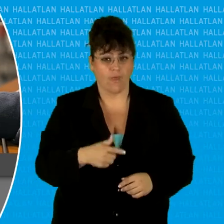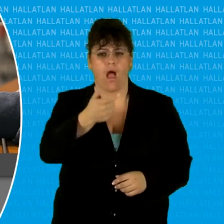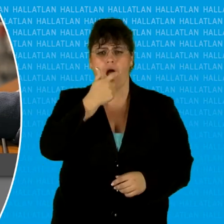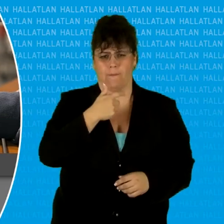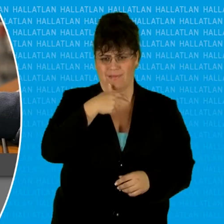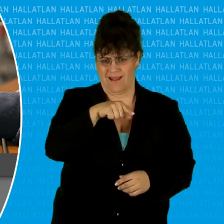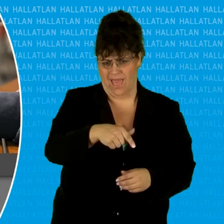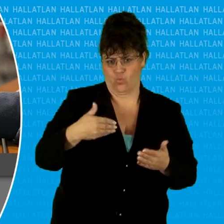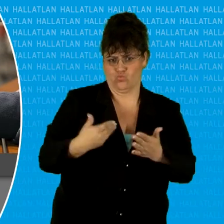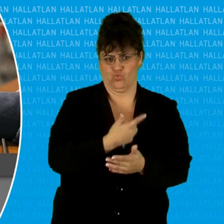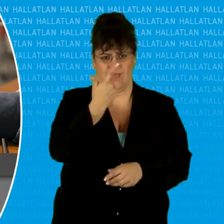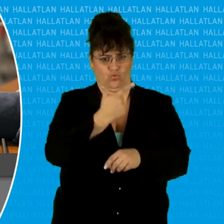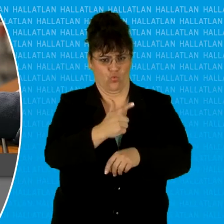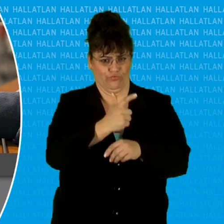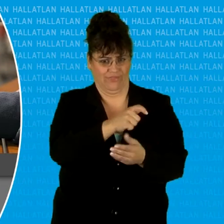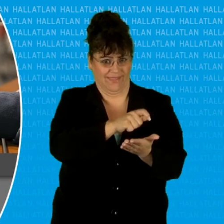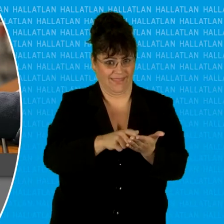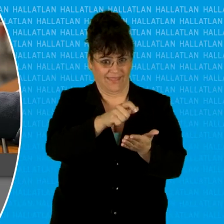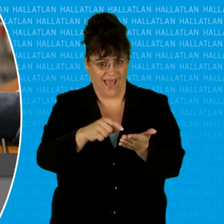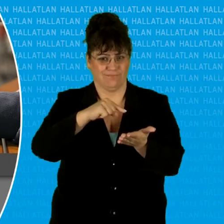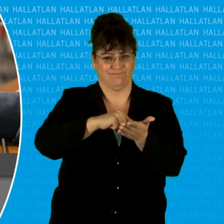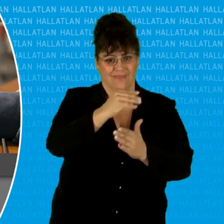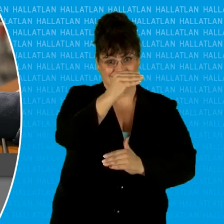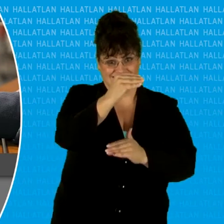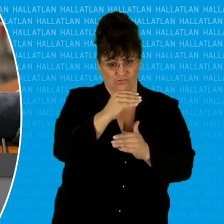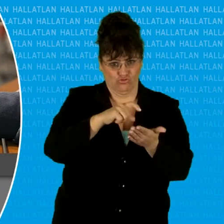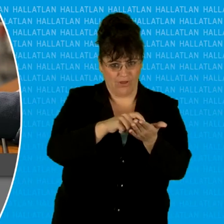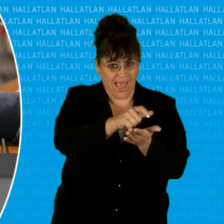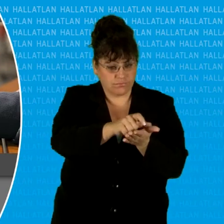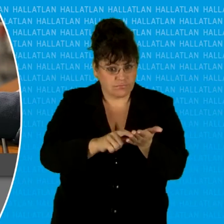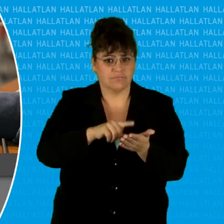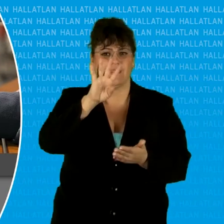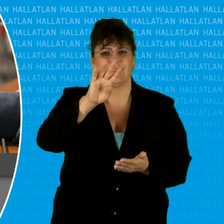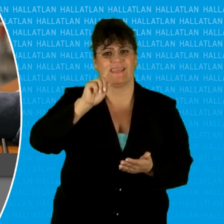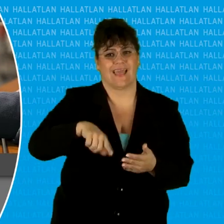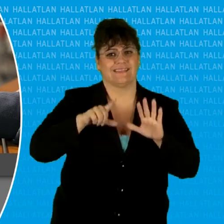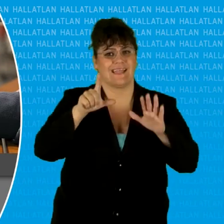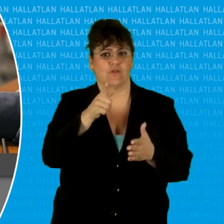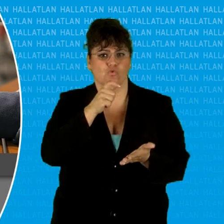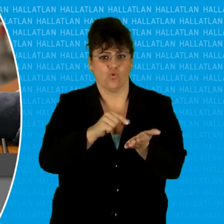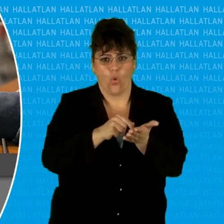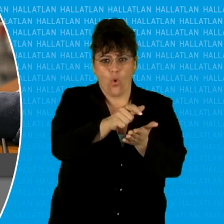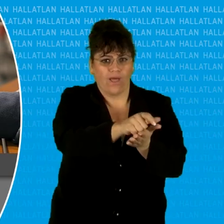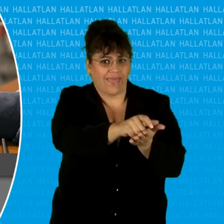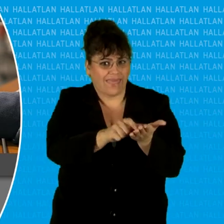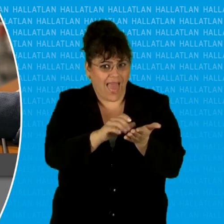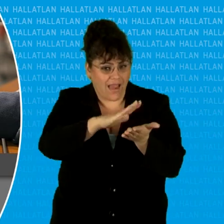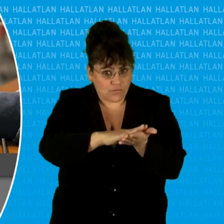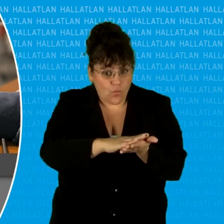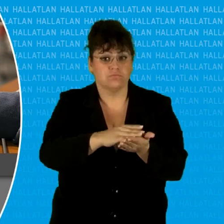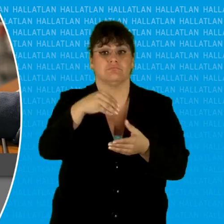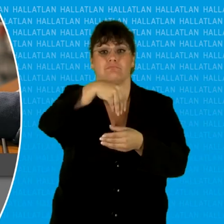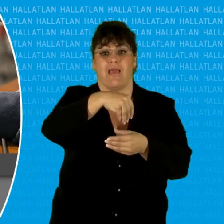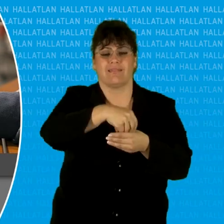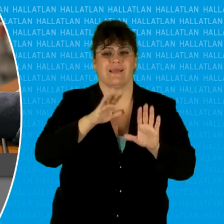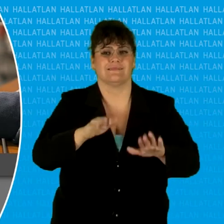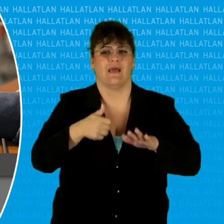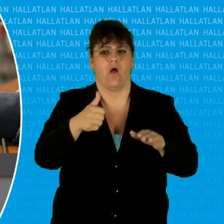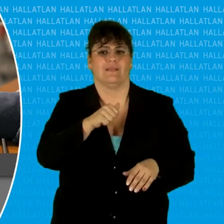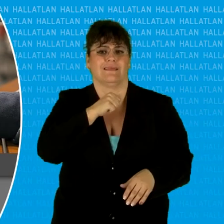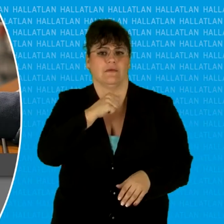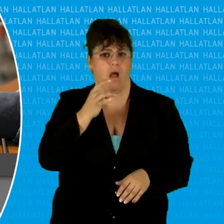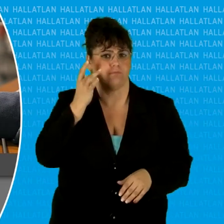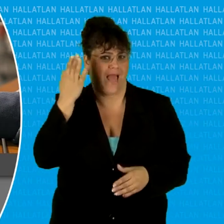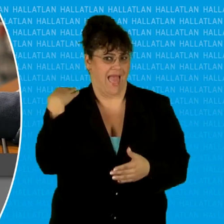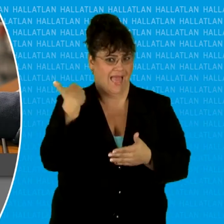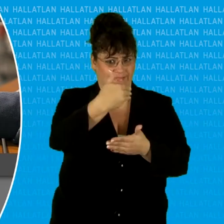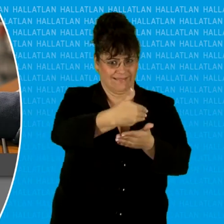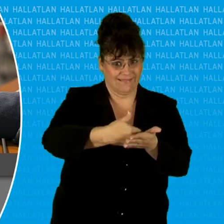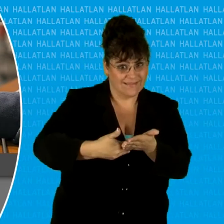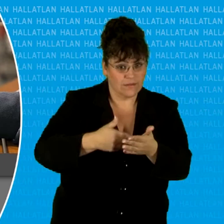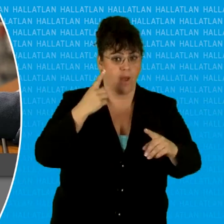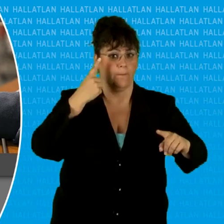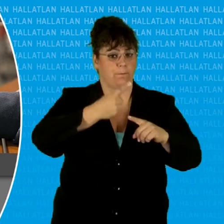Az Apple két új telefonja közül a kisebb, 4,7 colos kijelzővel, 16 gigabájtos háttértárral